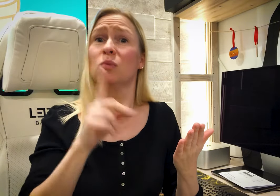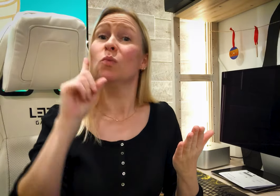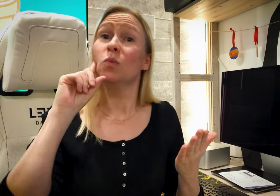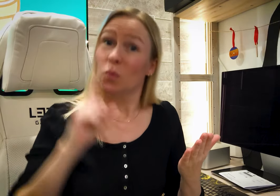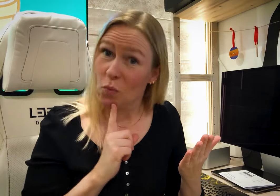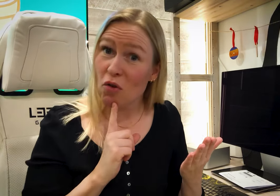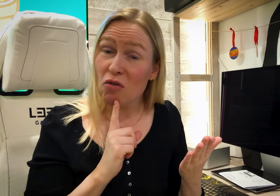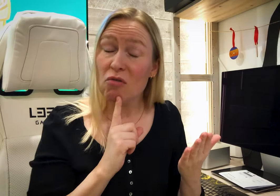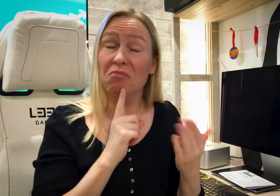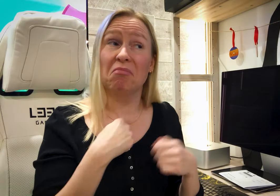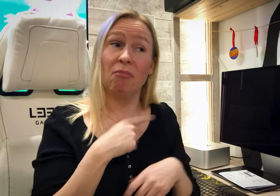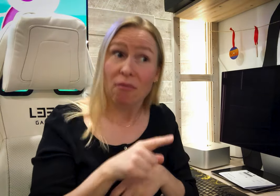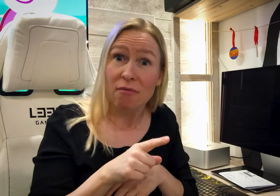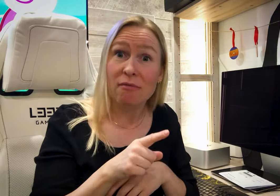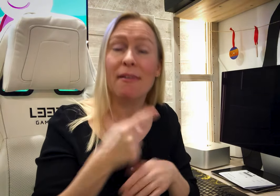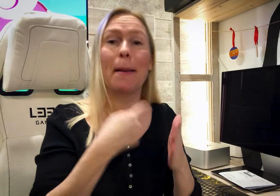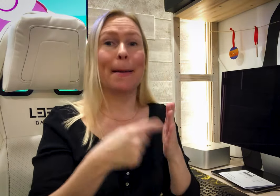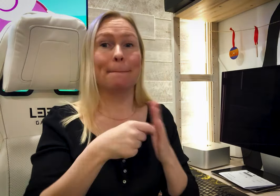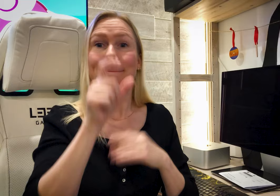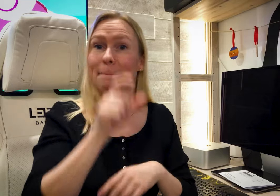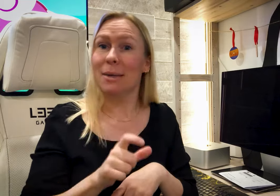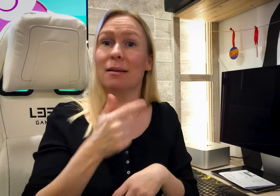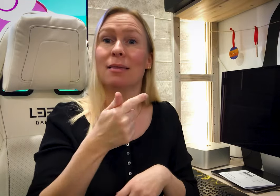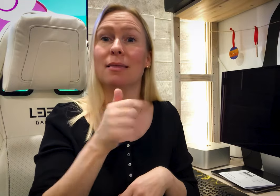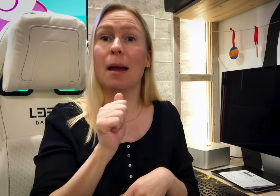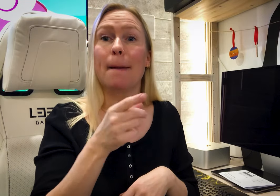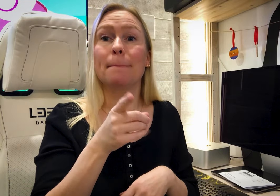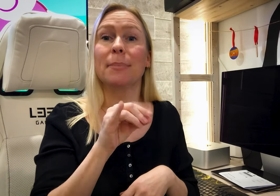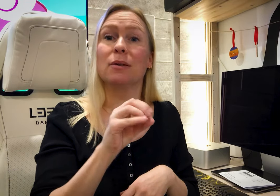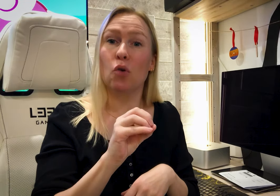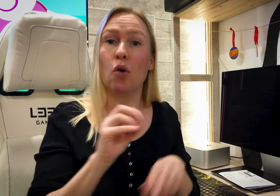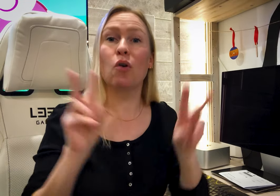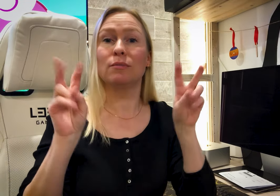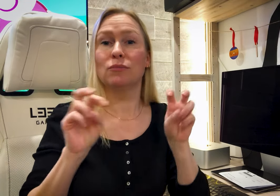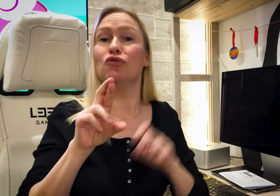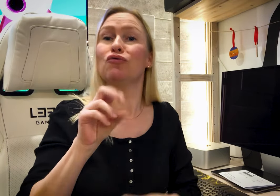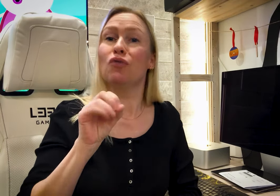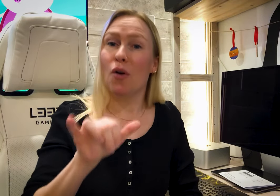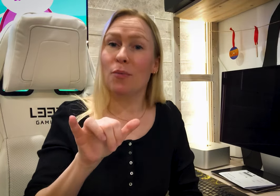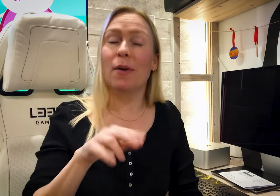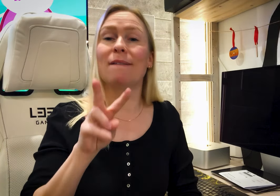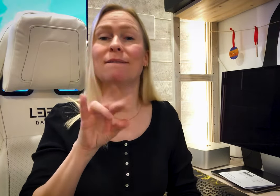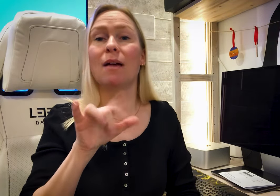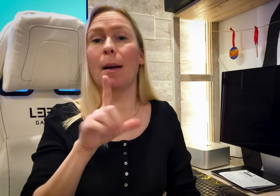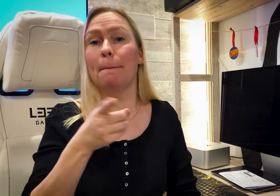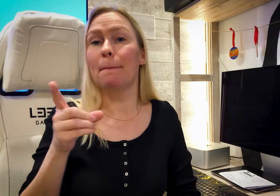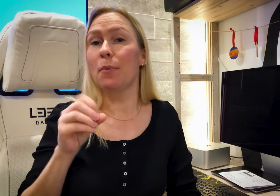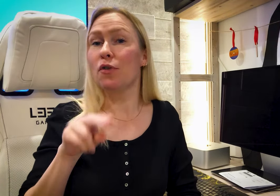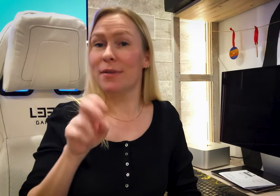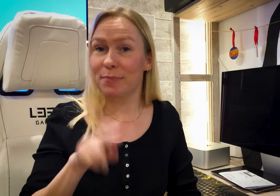Idean isä on kuuro Tapio "Roy" Vilpponen.